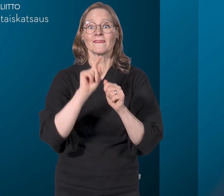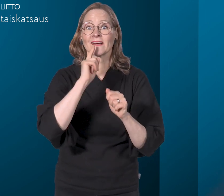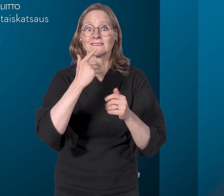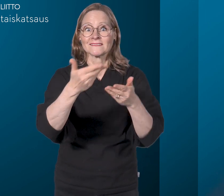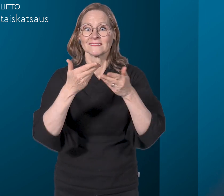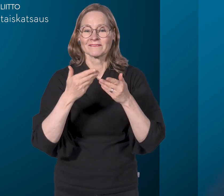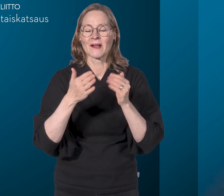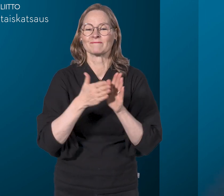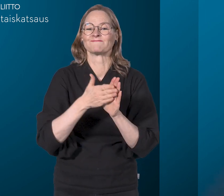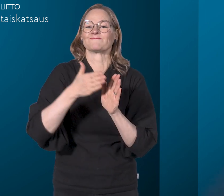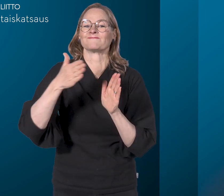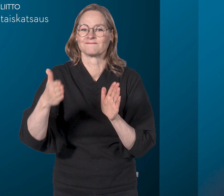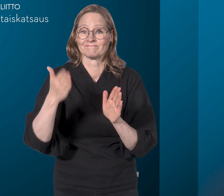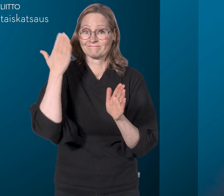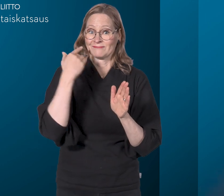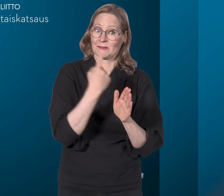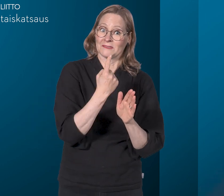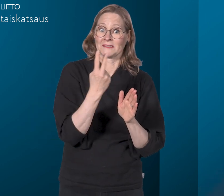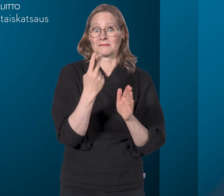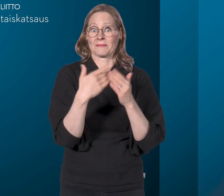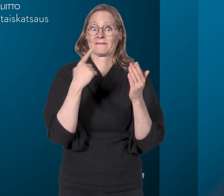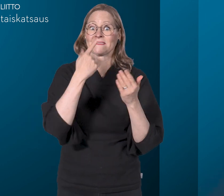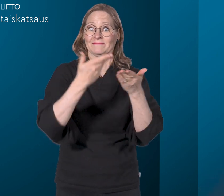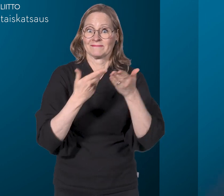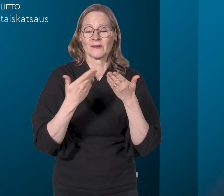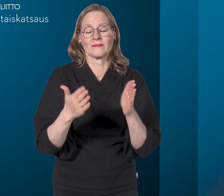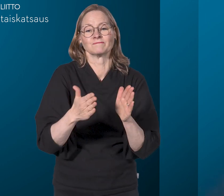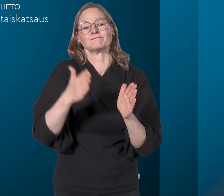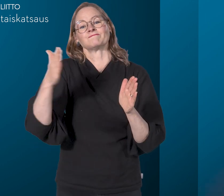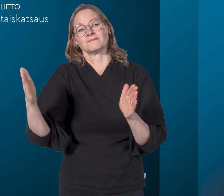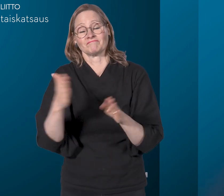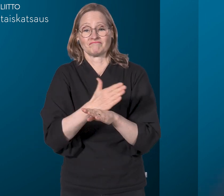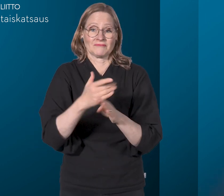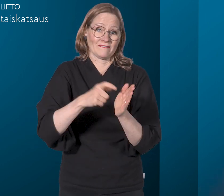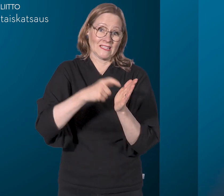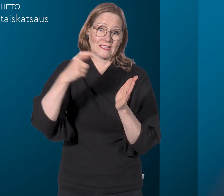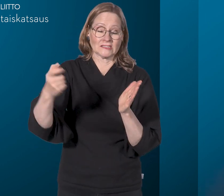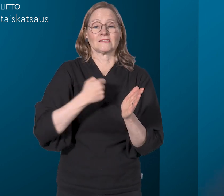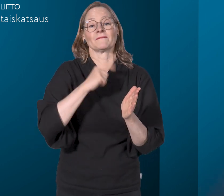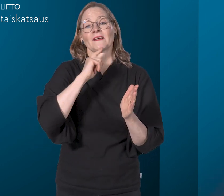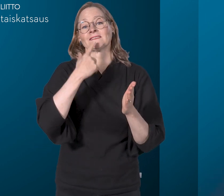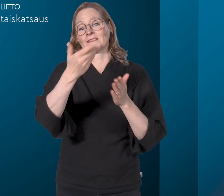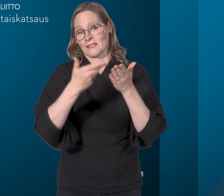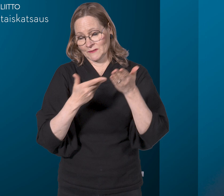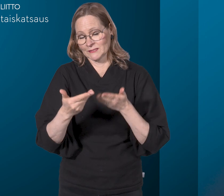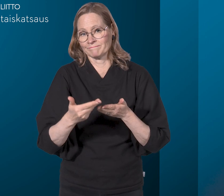mutta vastaamisen viive pitenee aiemmasta 1–2 päivästä noin viikon mittaiseksi.